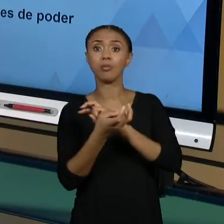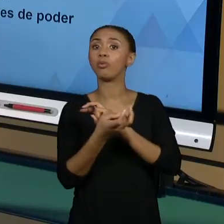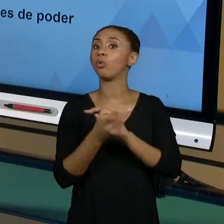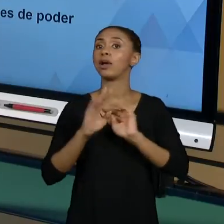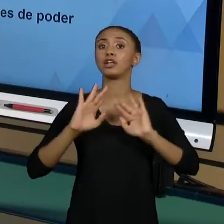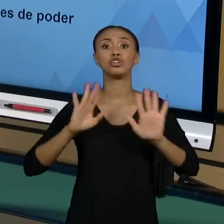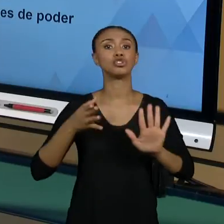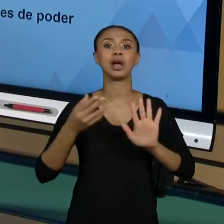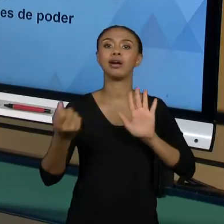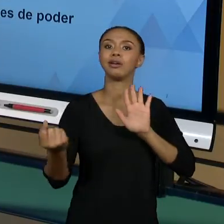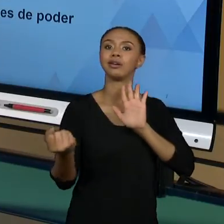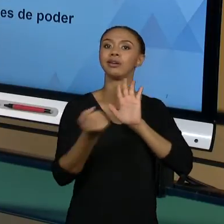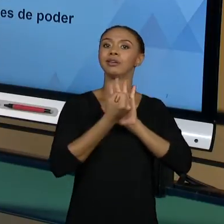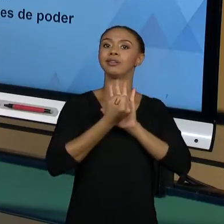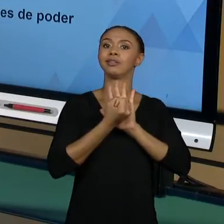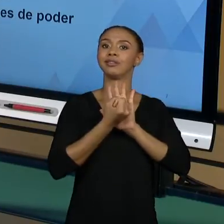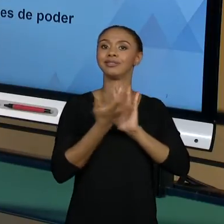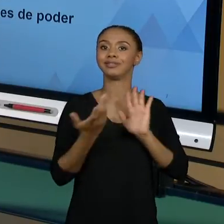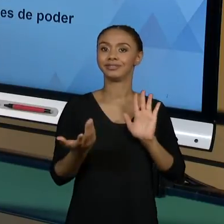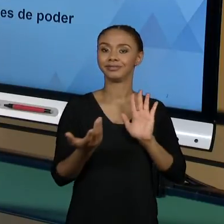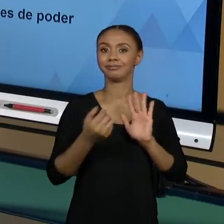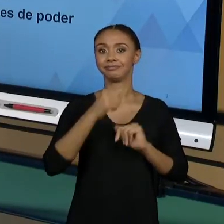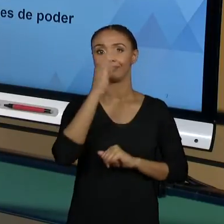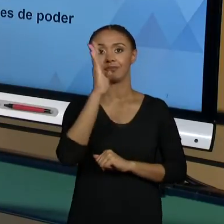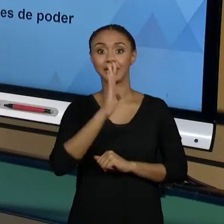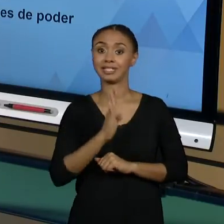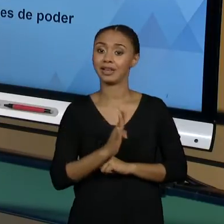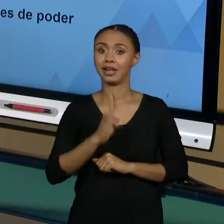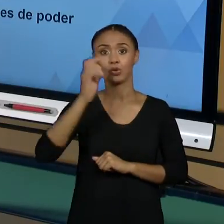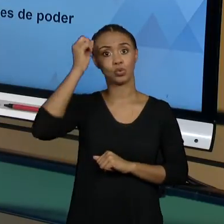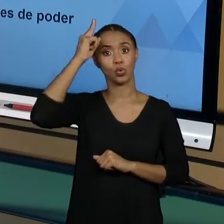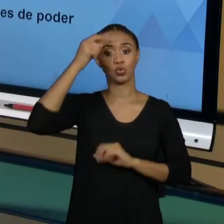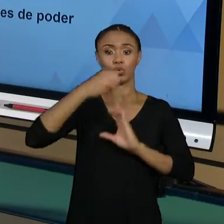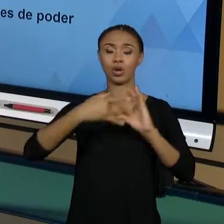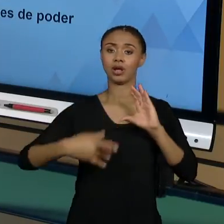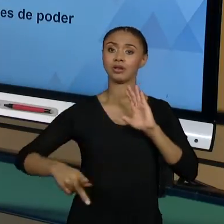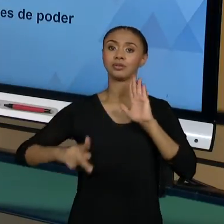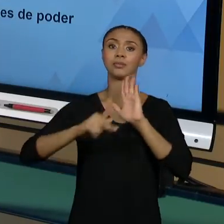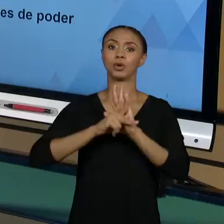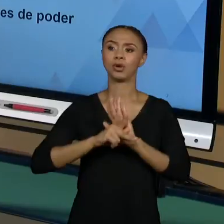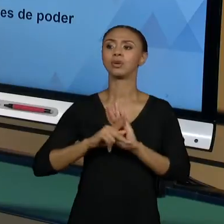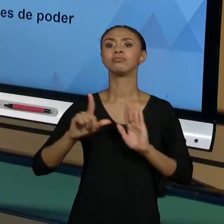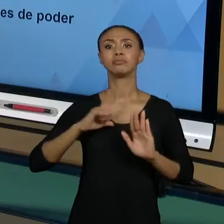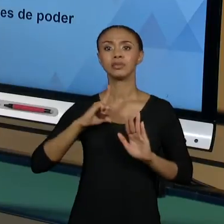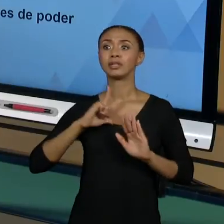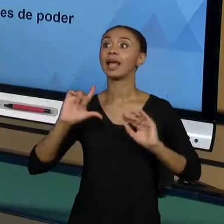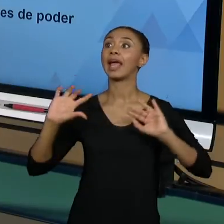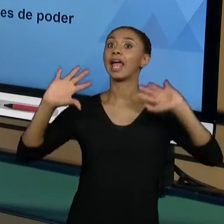UM TRAÇO DA NOSSA IDENTIDADE CULTURAL. EM MUITO EVENTOS INTERNACIONAIS, AS PESSOAS FAZEM